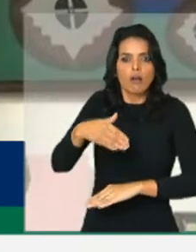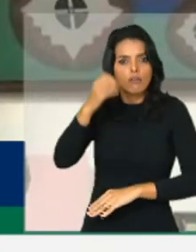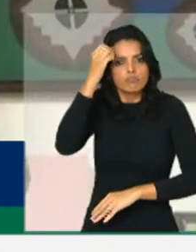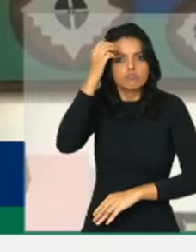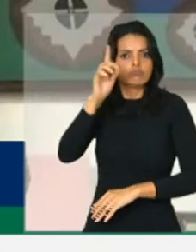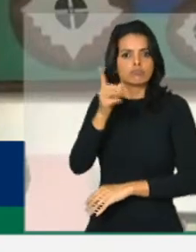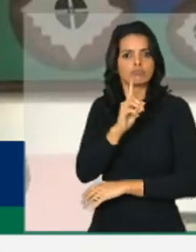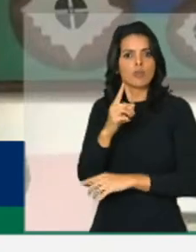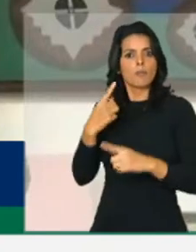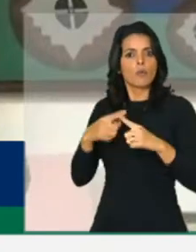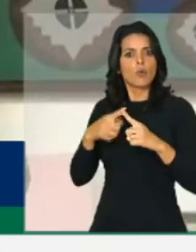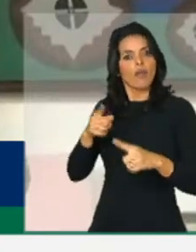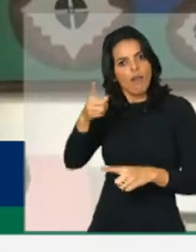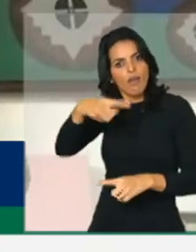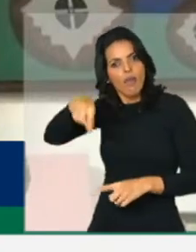NÓS DEVEMOS ENFRENTAR. ENTÃO